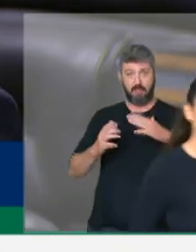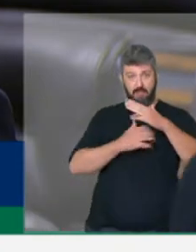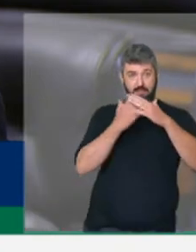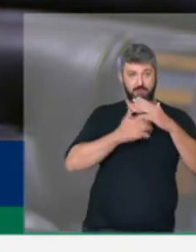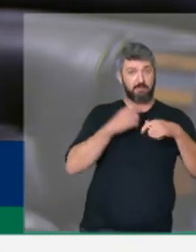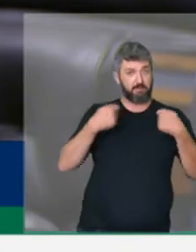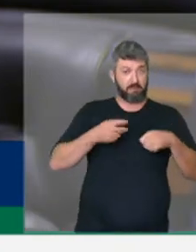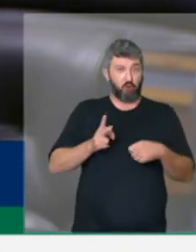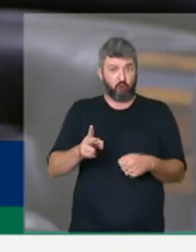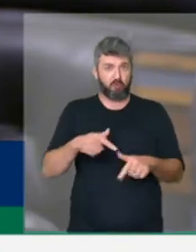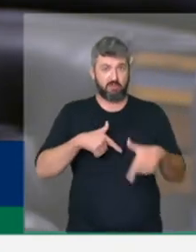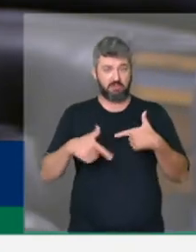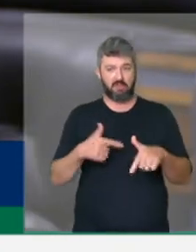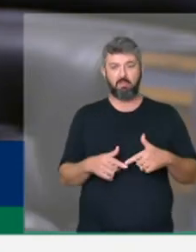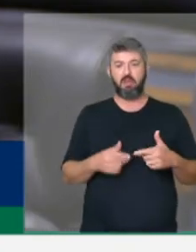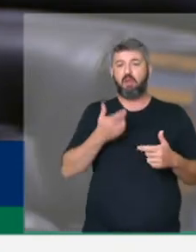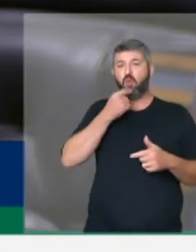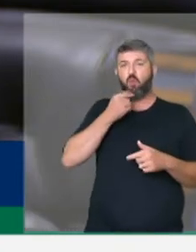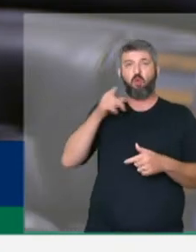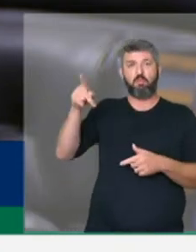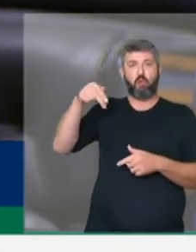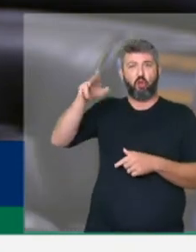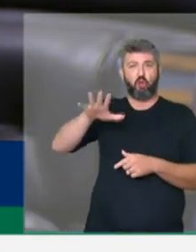REALIDADE NORFDZ TINA. MAS UM DEPUTADO DO NORDESTE QUE ESTÁ NO NOSSO SOFRIMENTO NÓS TEMOS